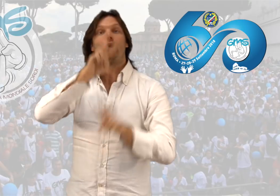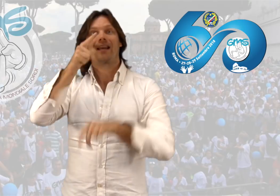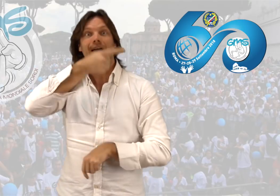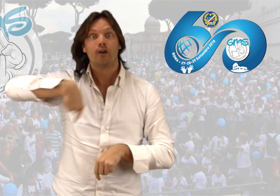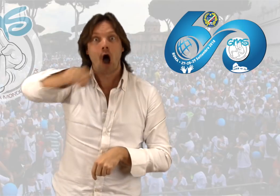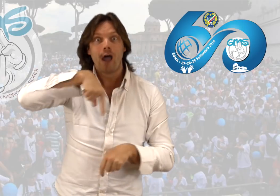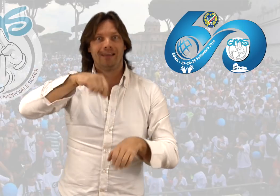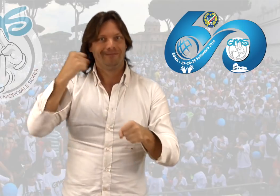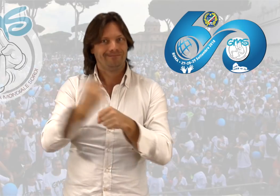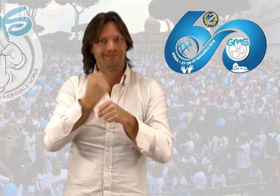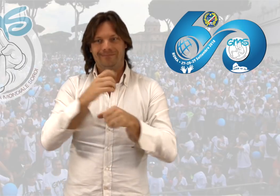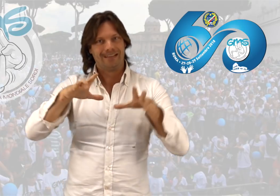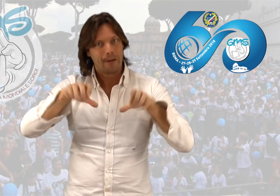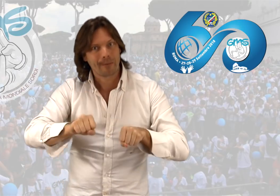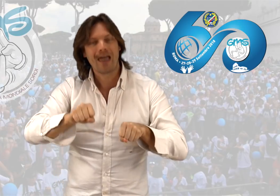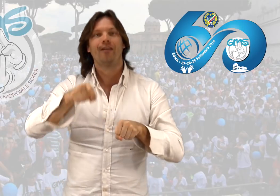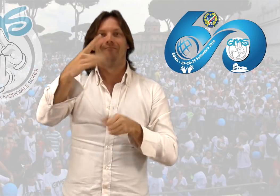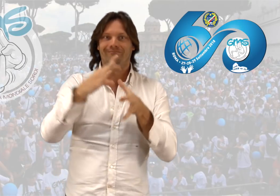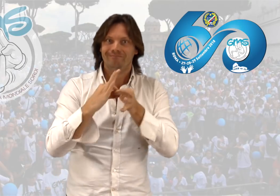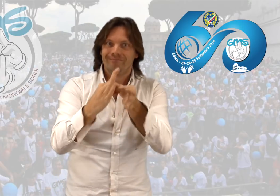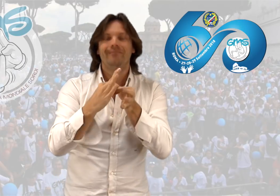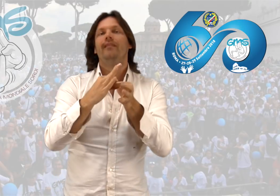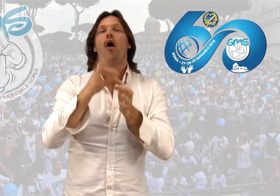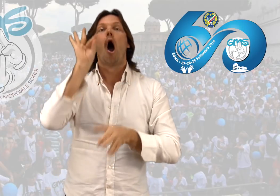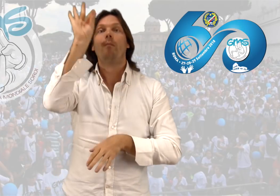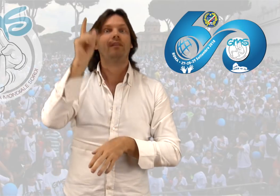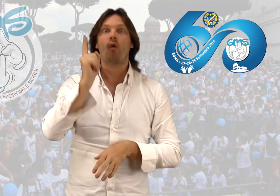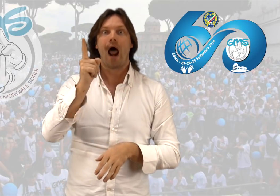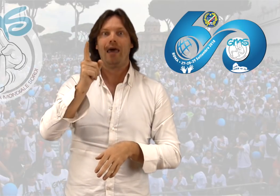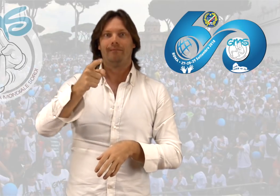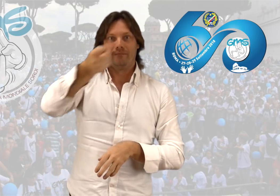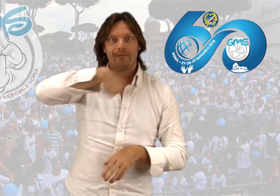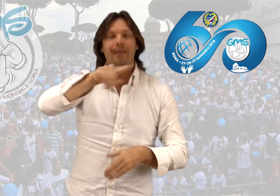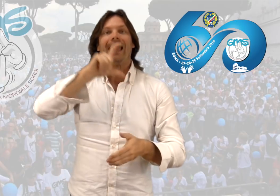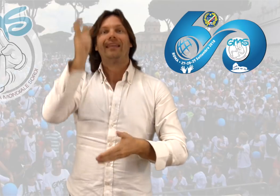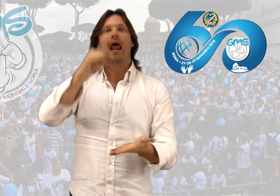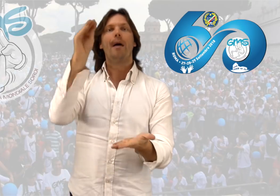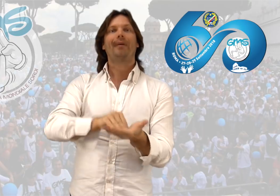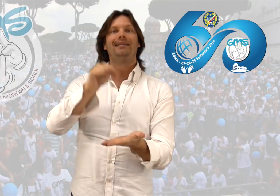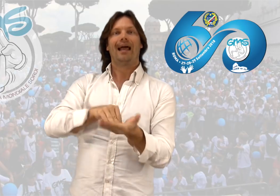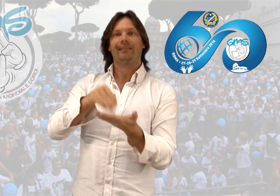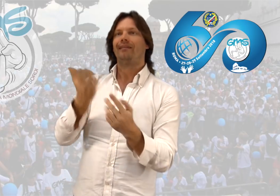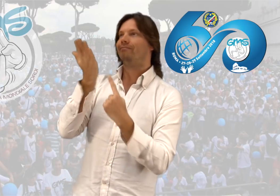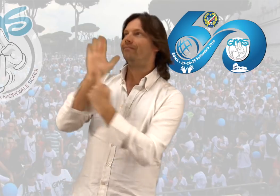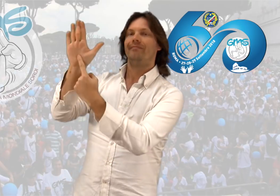Noi cerchiamo di lavorare coesi con impegno con l'obiettivo di dimostrare